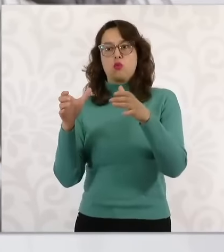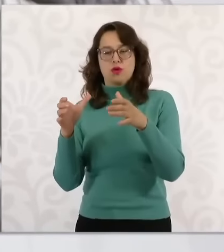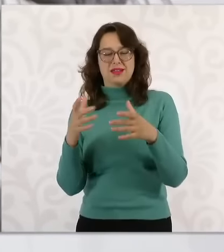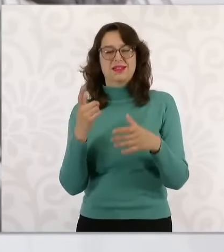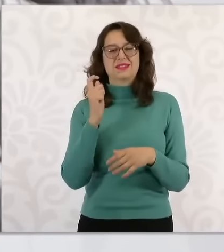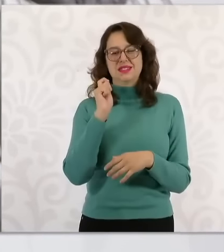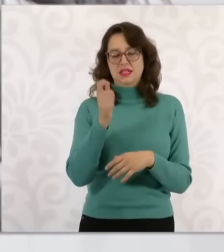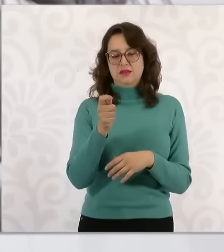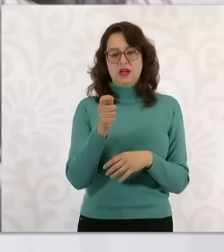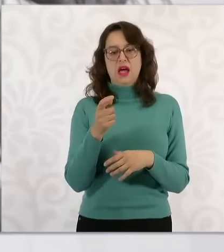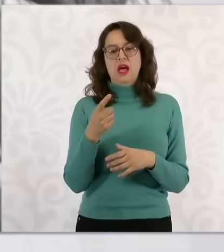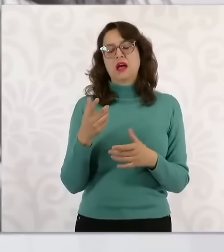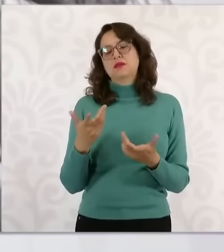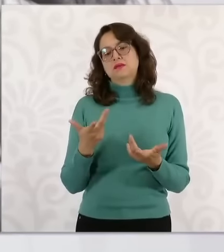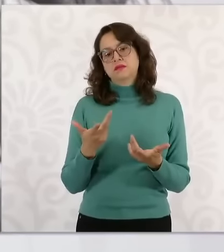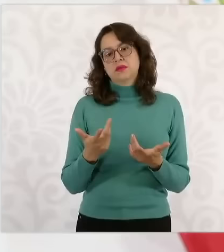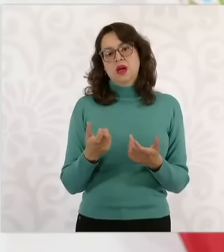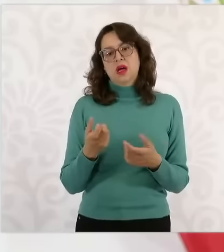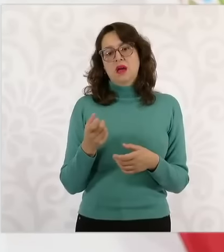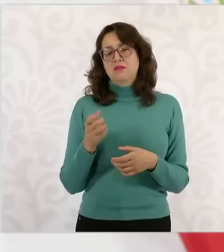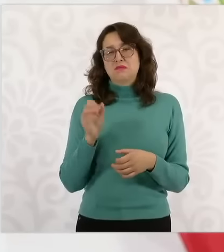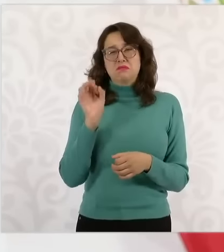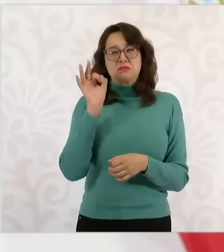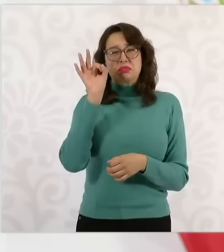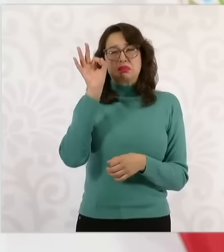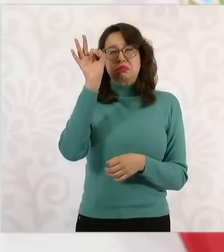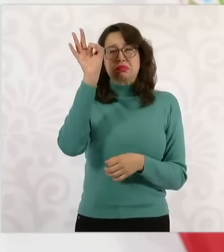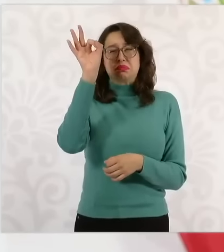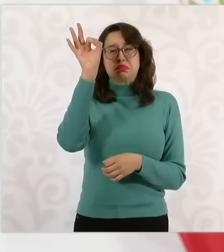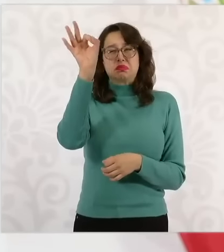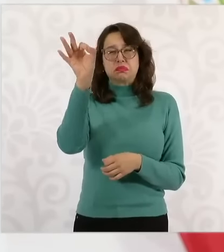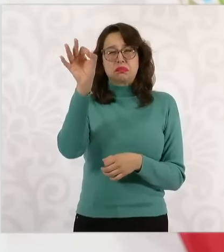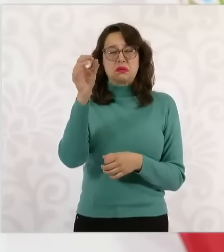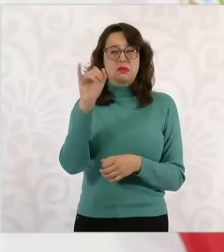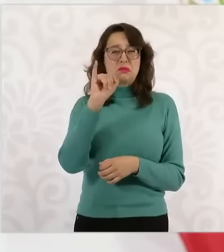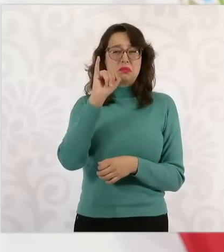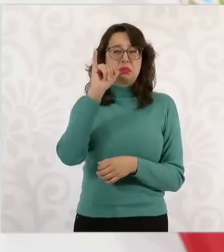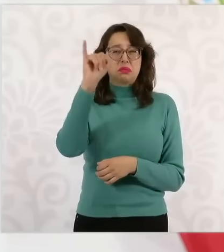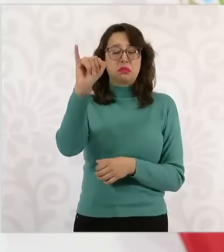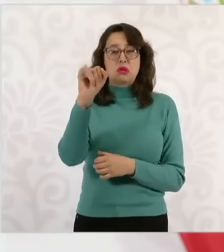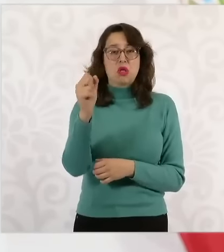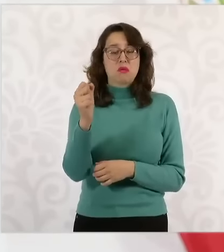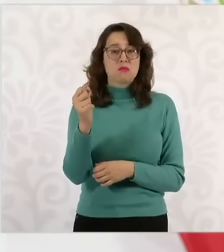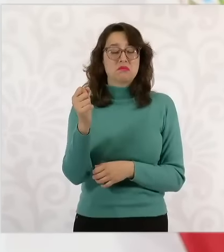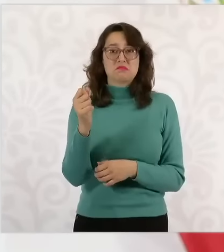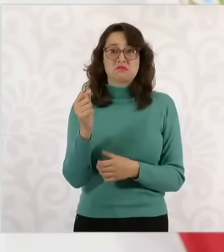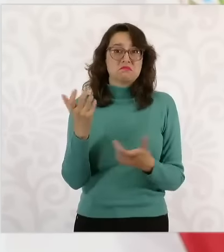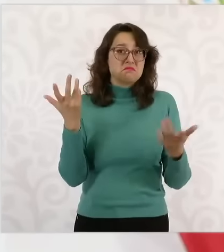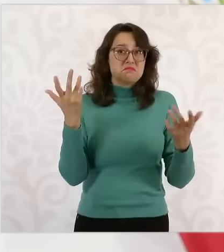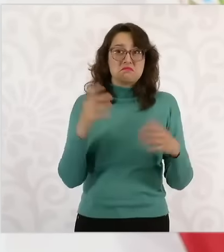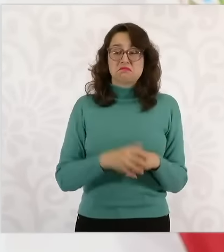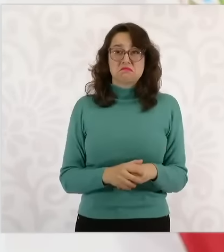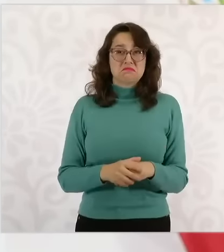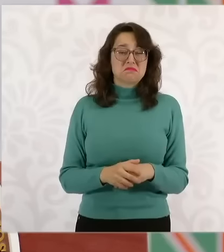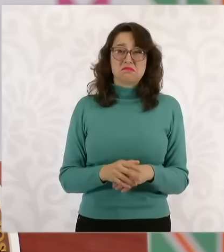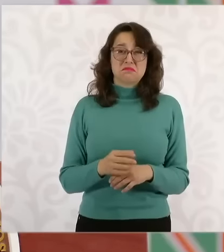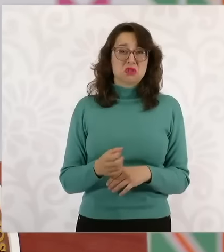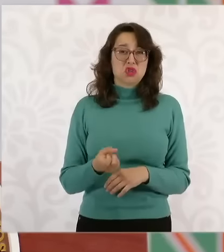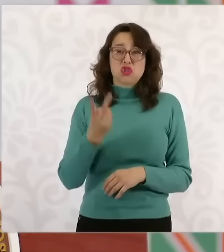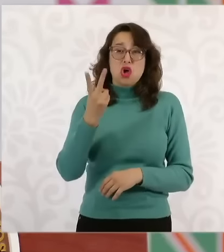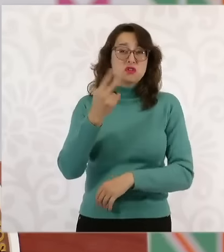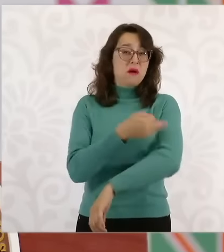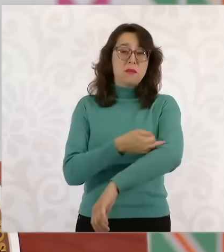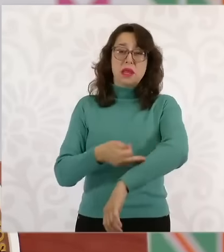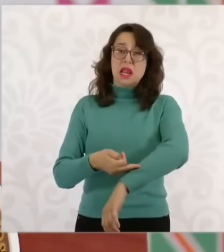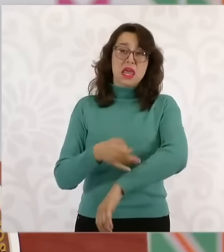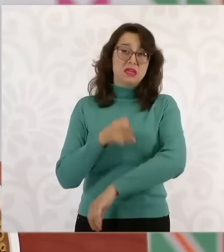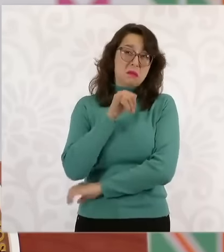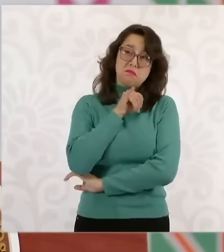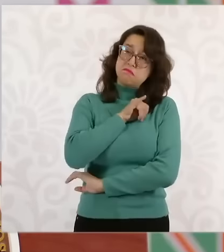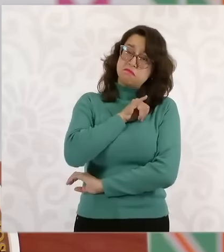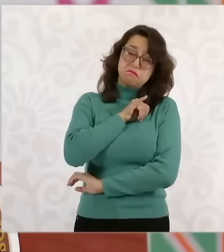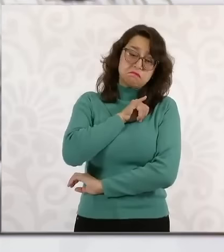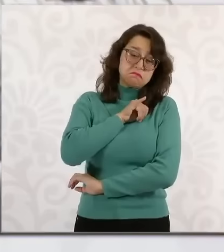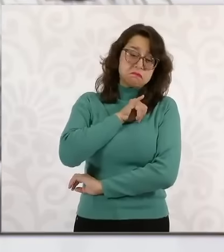secundarios puede ser dos familias que viven en un lugar e sí, muy apartados, eh, que viven en lo